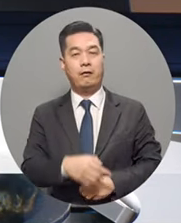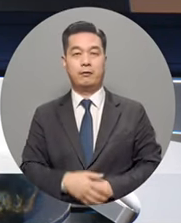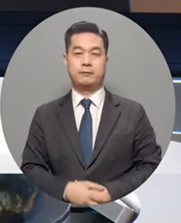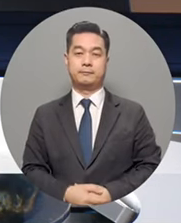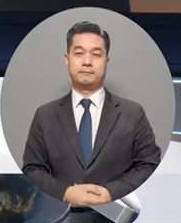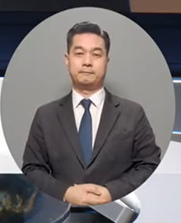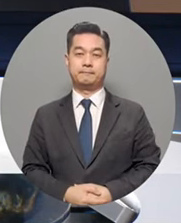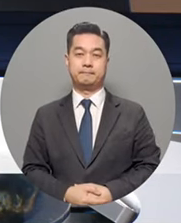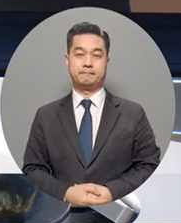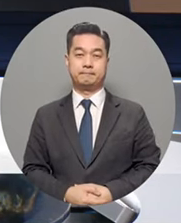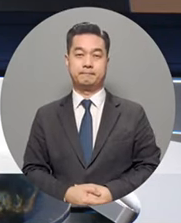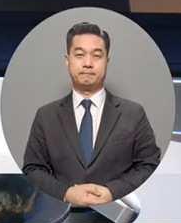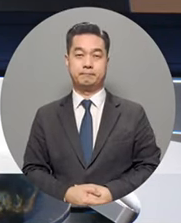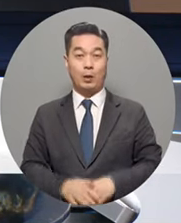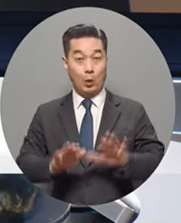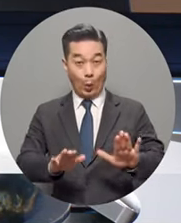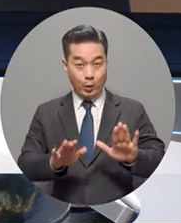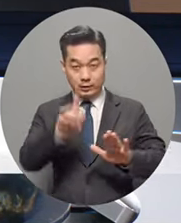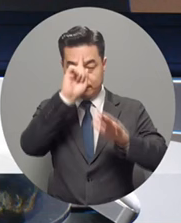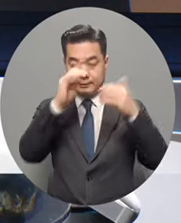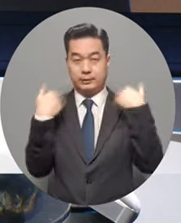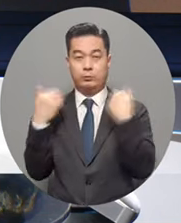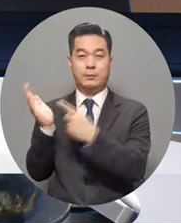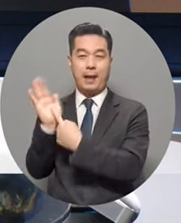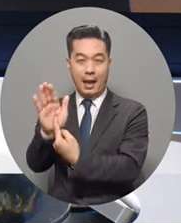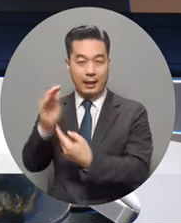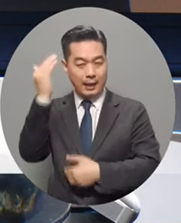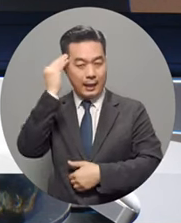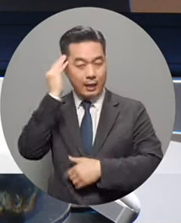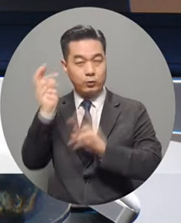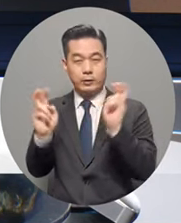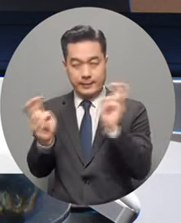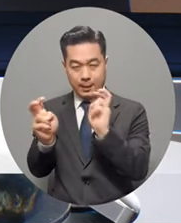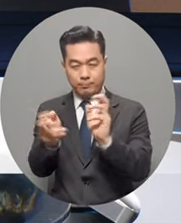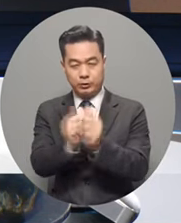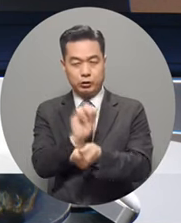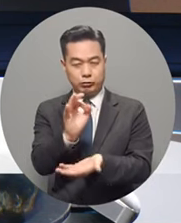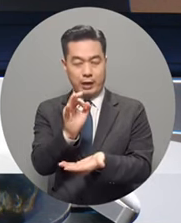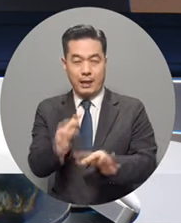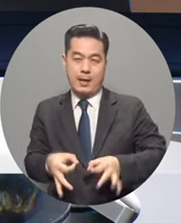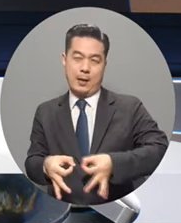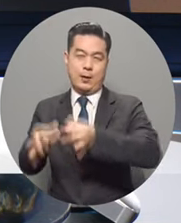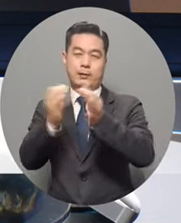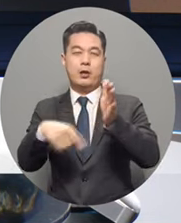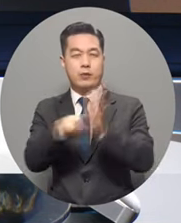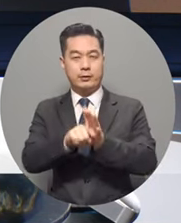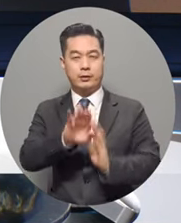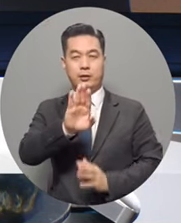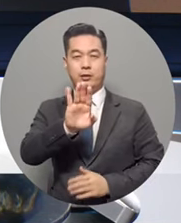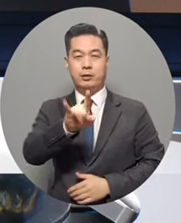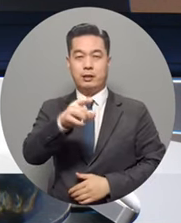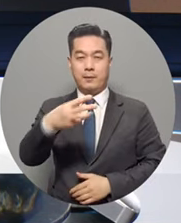상황은 그리 신통치가 않습니다. 오늘 정부가 우리 기업들의 주가를 끌어올리기 위한 기업 밸류업 프로그램을